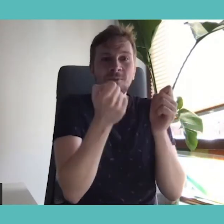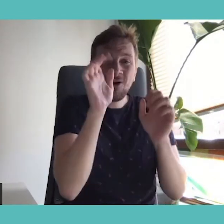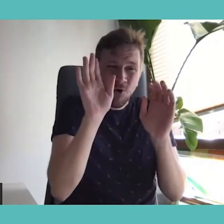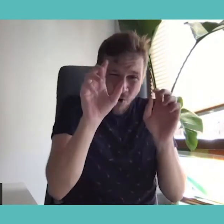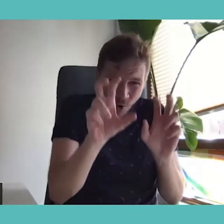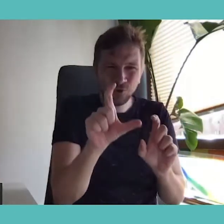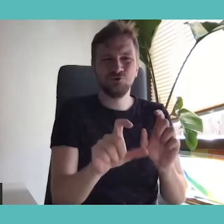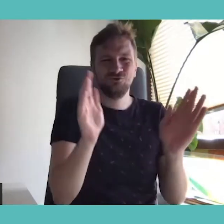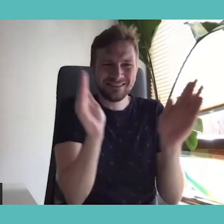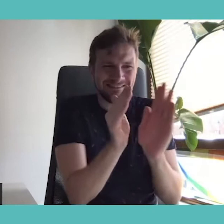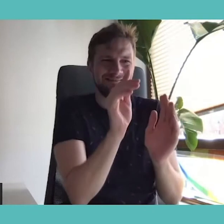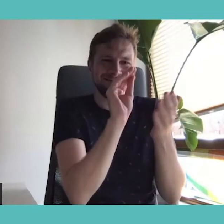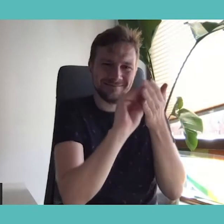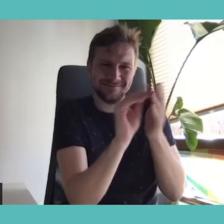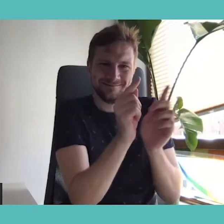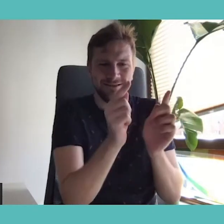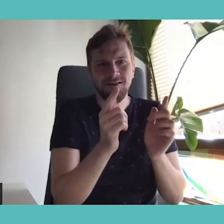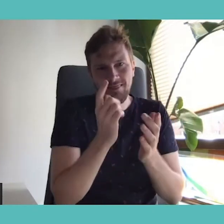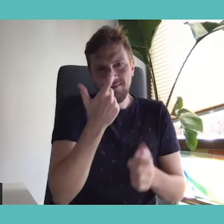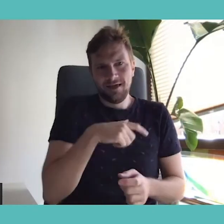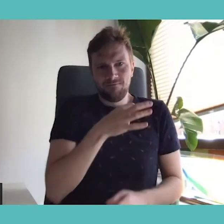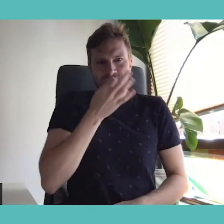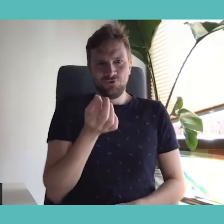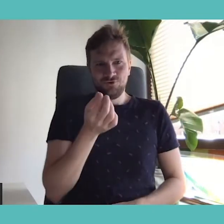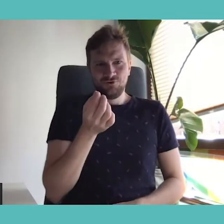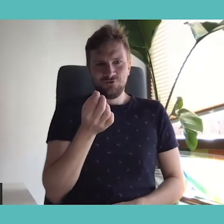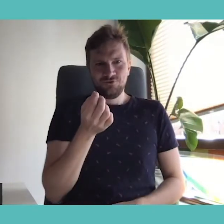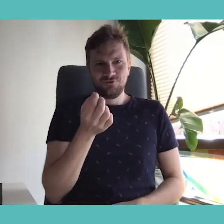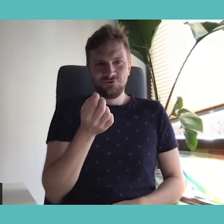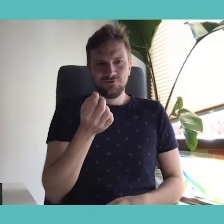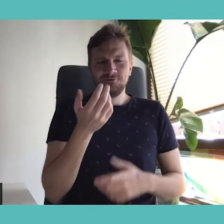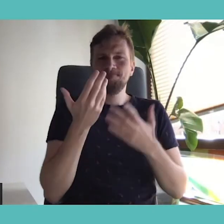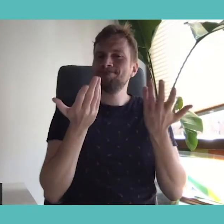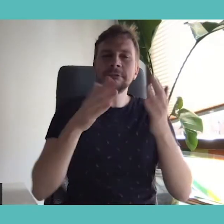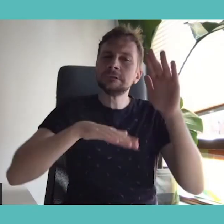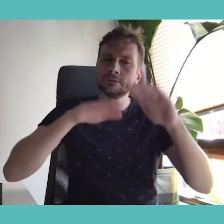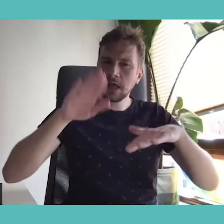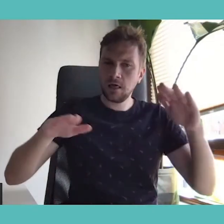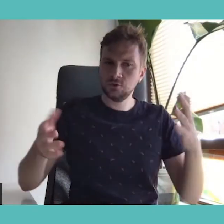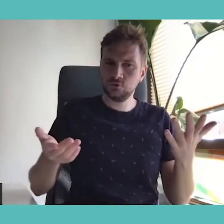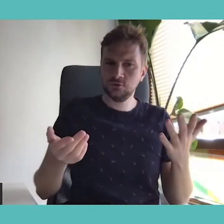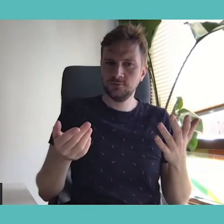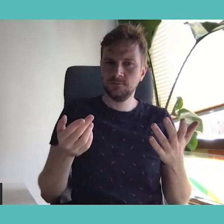Niech zrobią wersję skróconą napisów, dla mnie już będzie lepiej. Oczywiście to wszystko zależy.